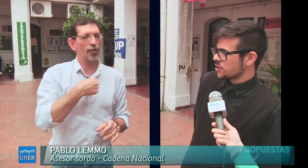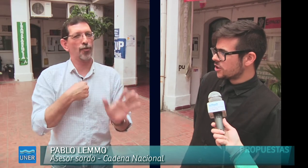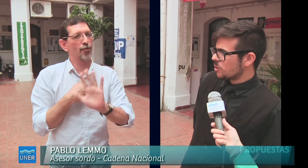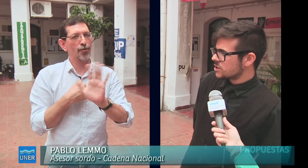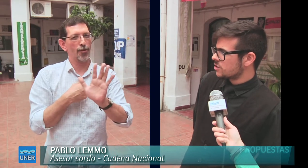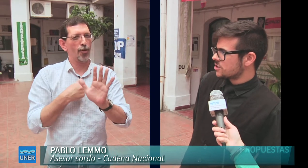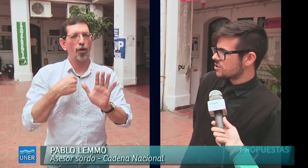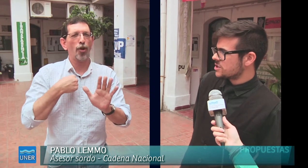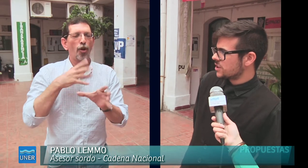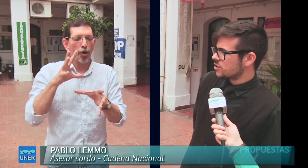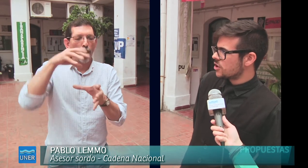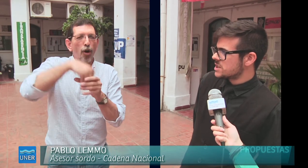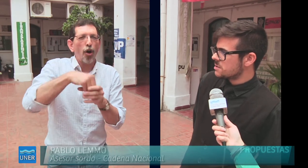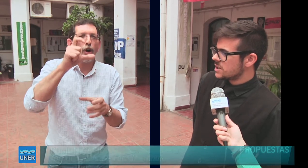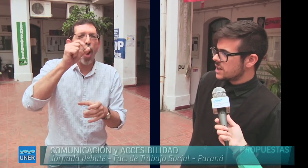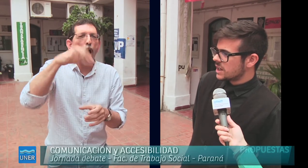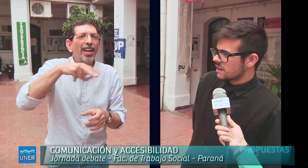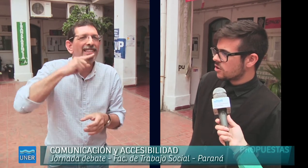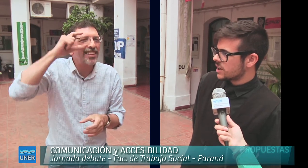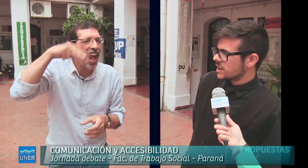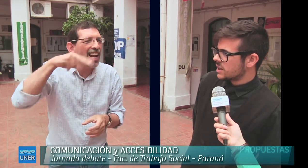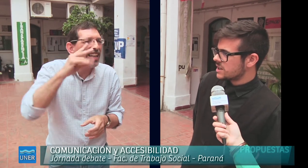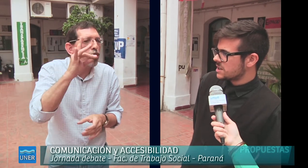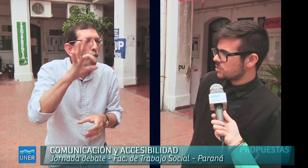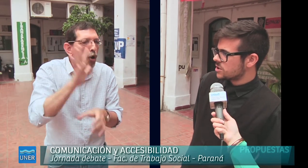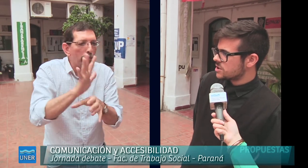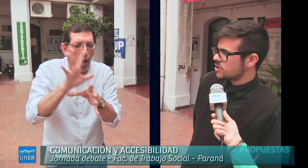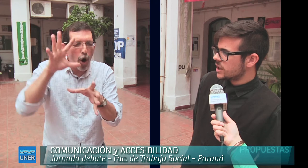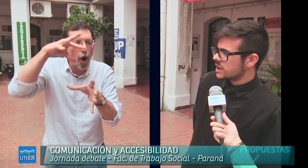Que está poniéndole voz a lo que yo estoy diciendo. No es ese el trabajo que hicimos, sino que